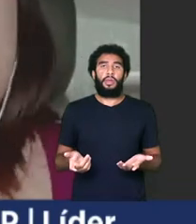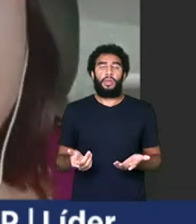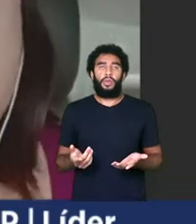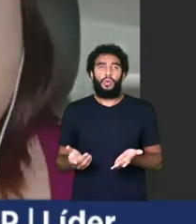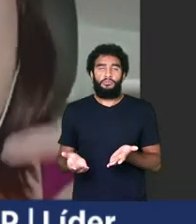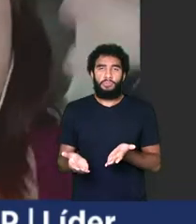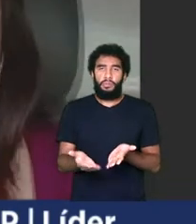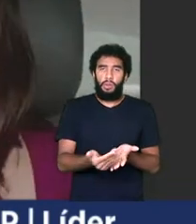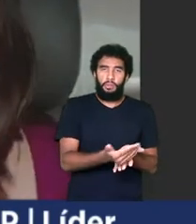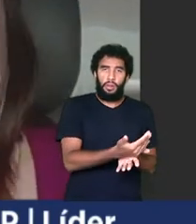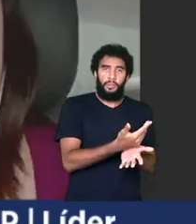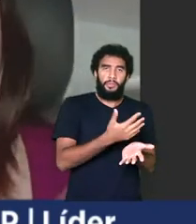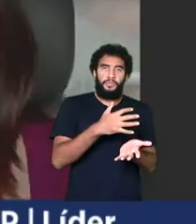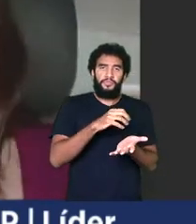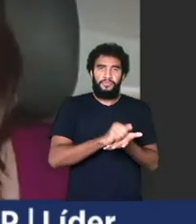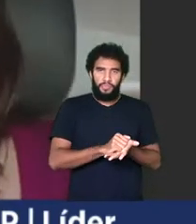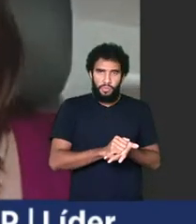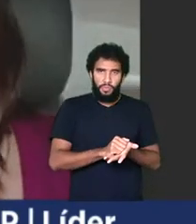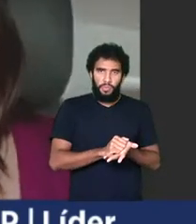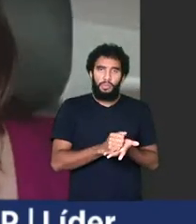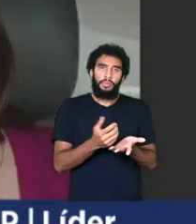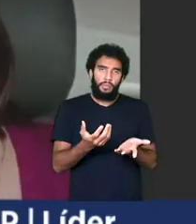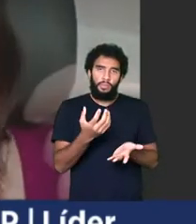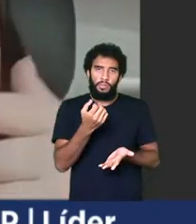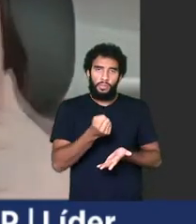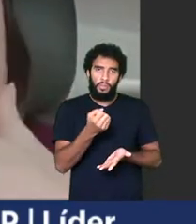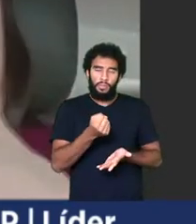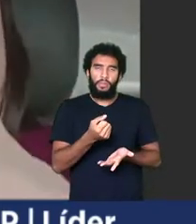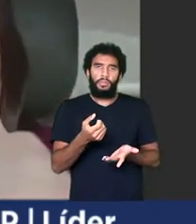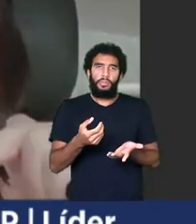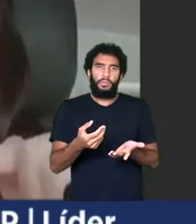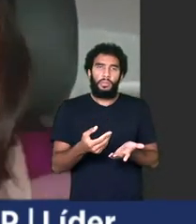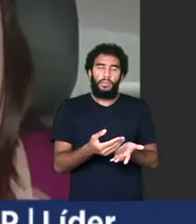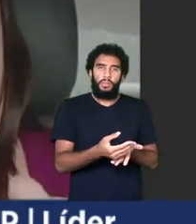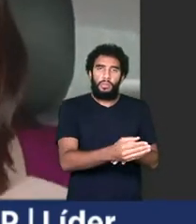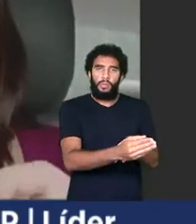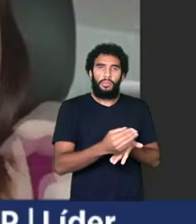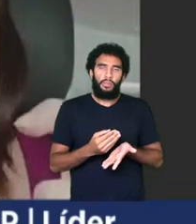AUMENTO DE CONTRIBUIÇÃO TRIBUTÁRIA, OU SEJA, OS BENEFÍCIOS, NÃO É? QUE ESSA ARRECADAÇÃO GERARIA PARA O